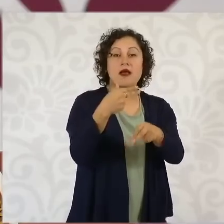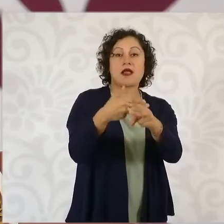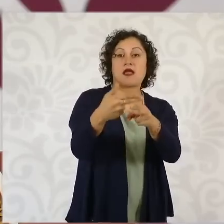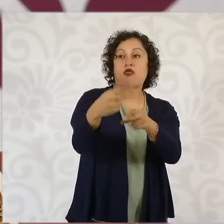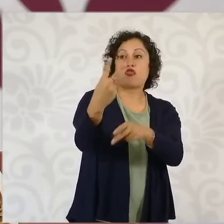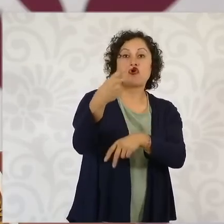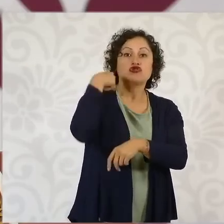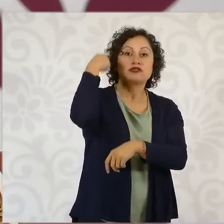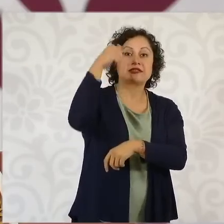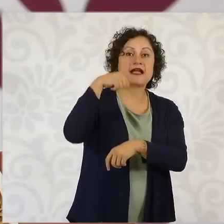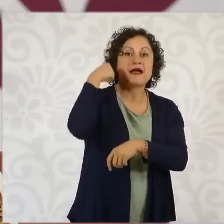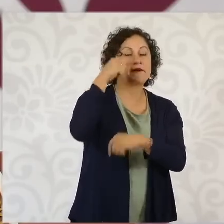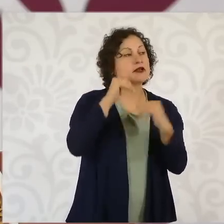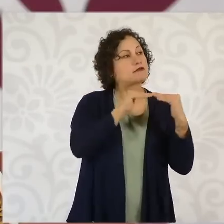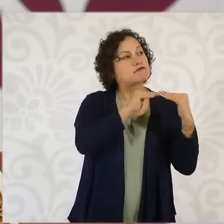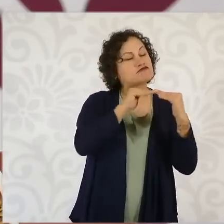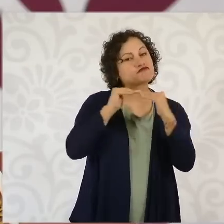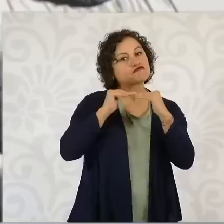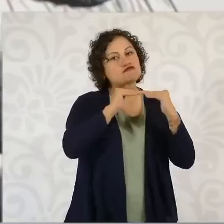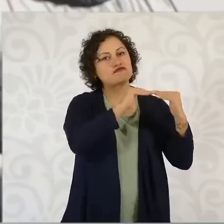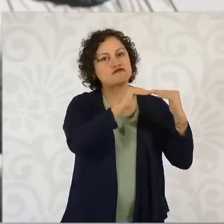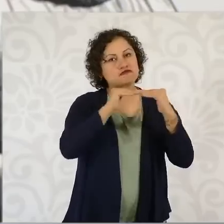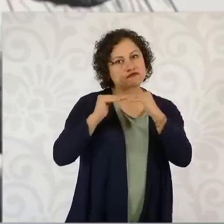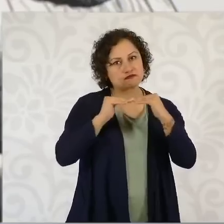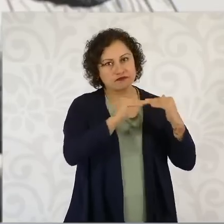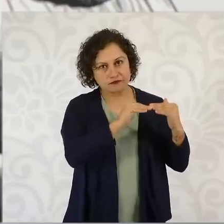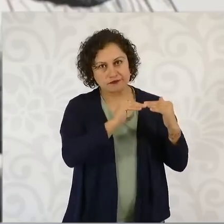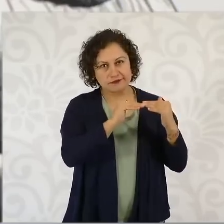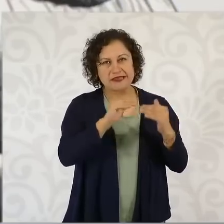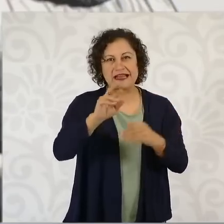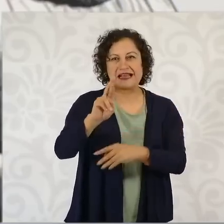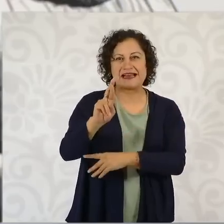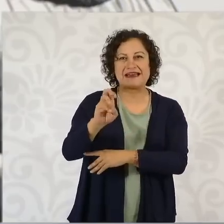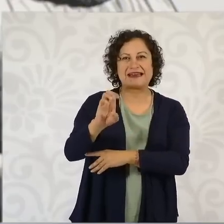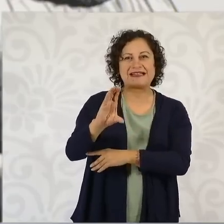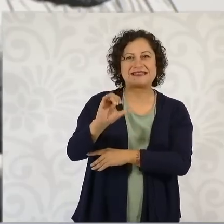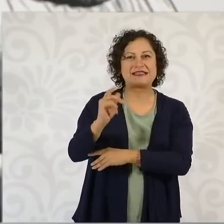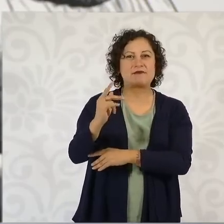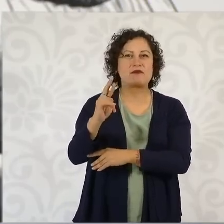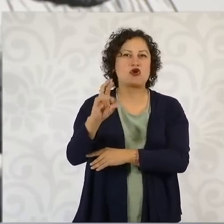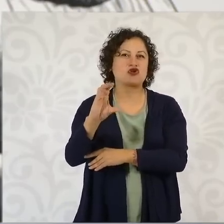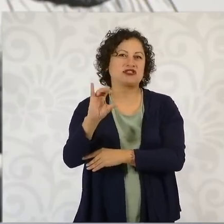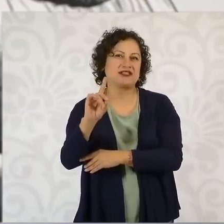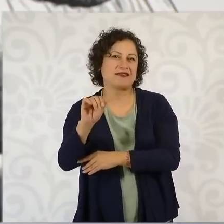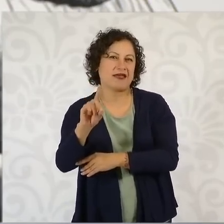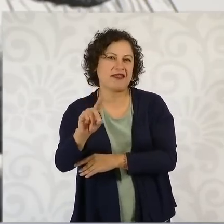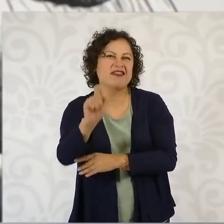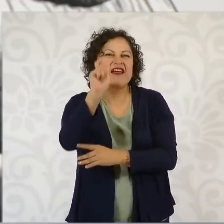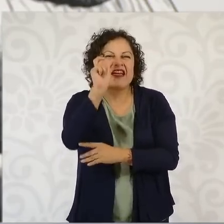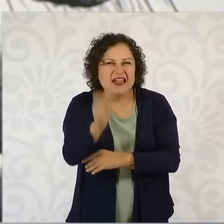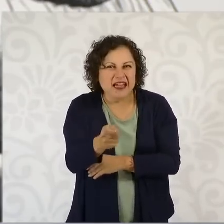decir reciprocidad si tú me aplicas aranceles Pues yo te aplico aranceles Entonces vamos